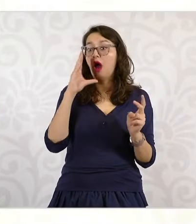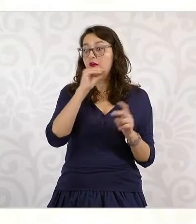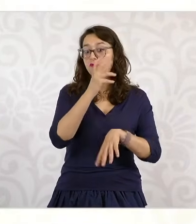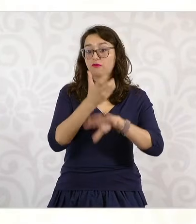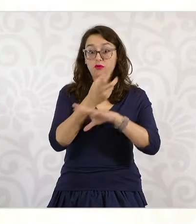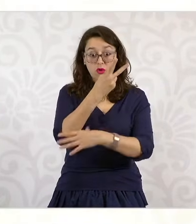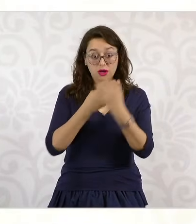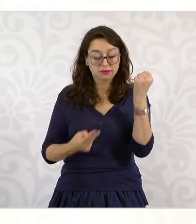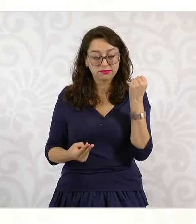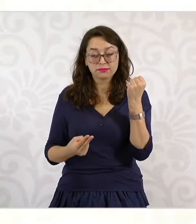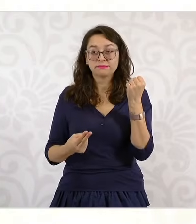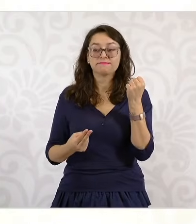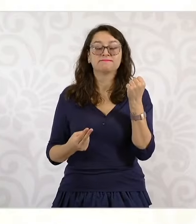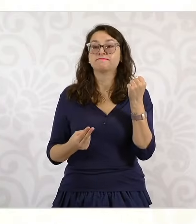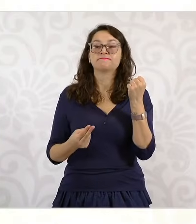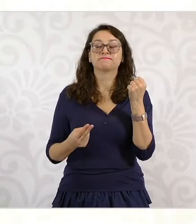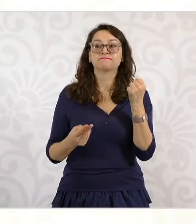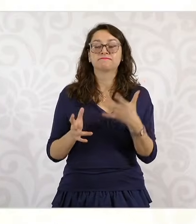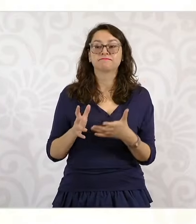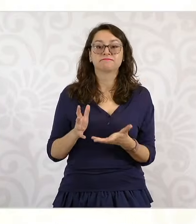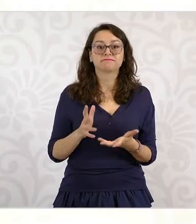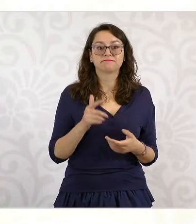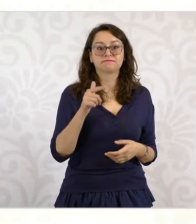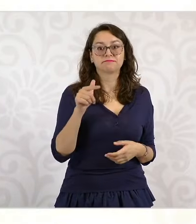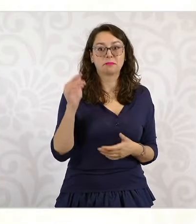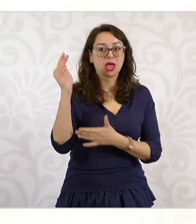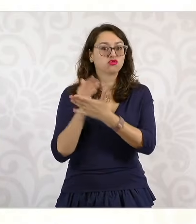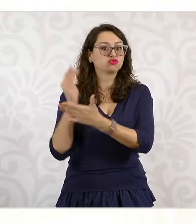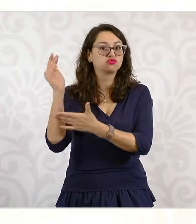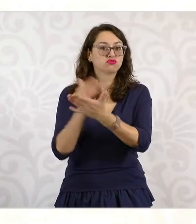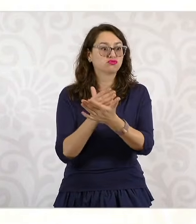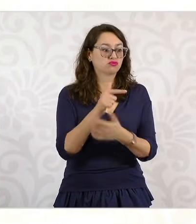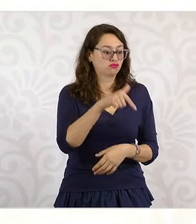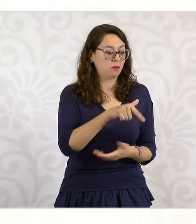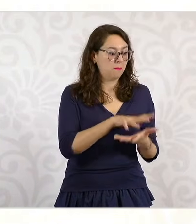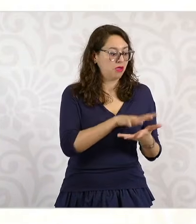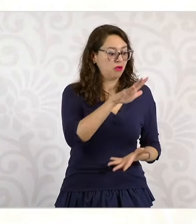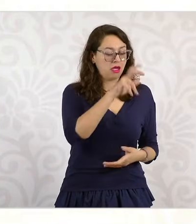eso a veces rompe un mito, las percepciones son diferentes y creo que eso es un dato que todos